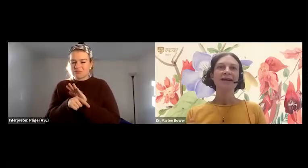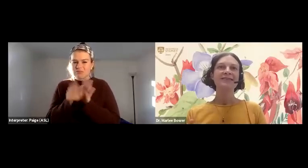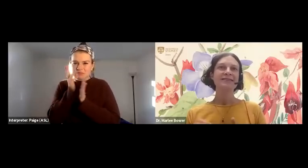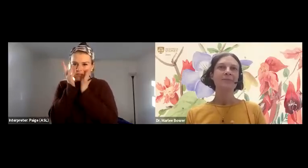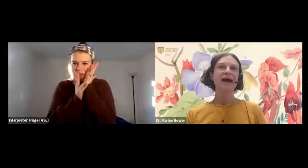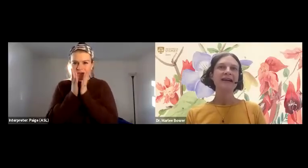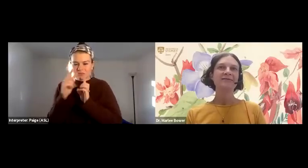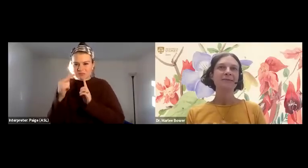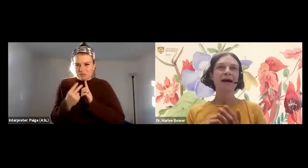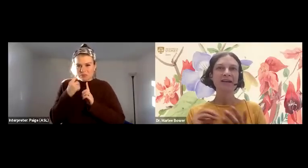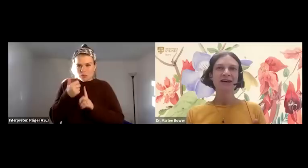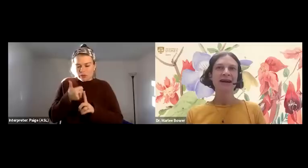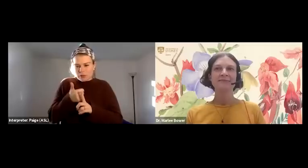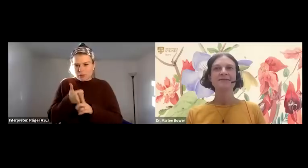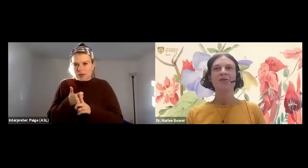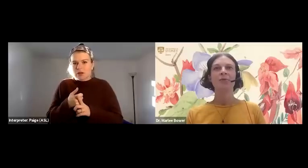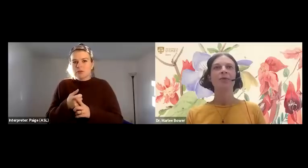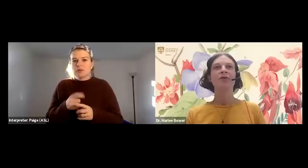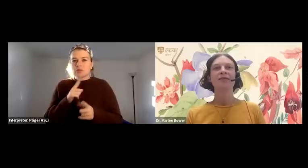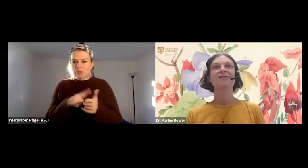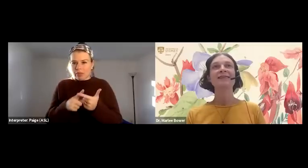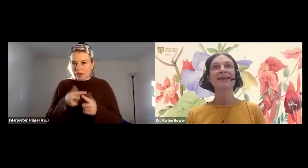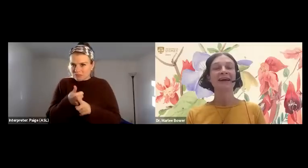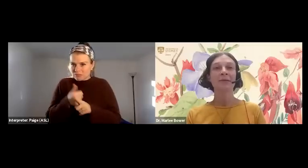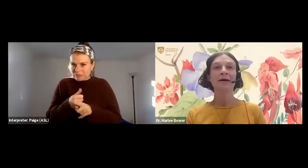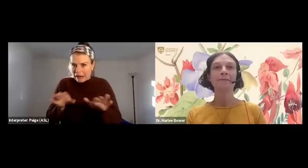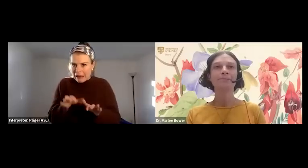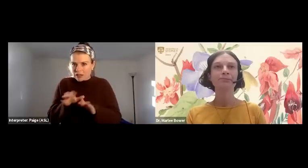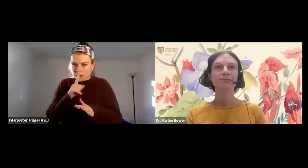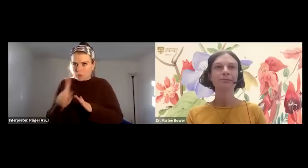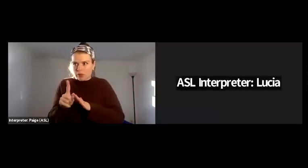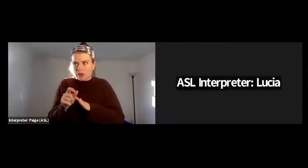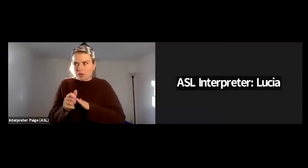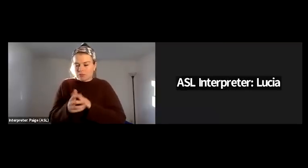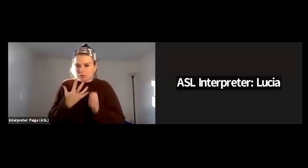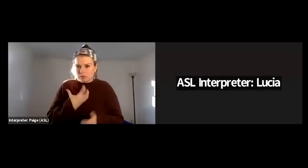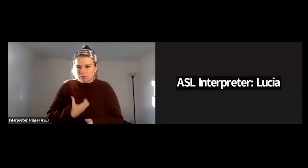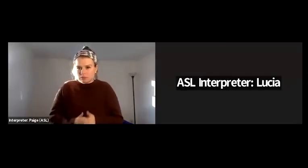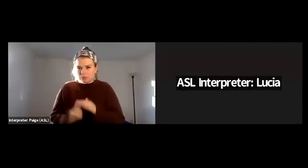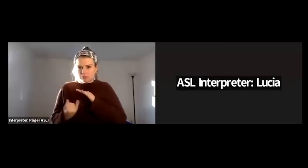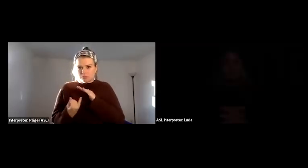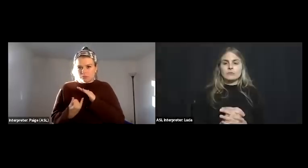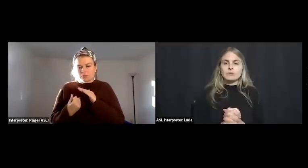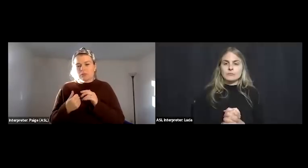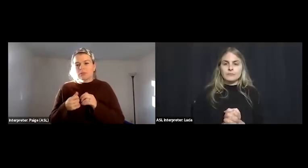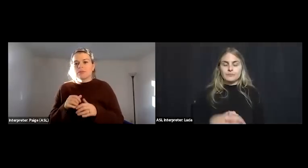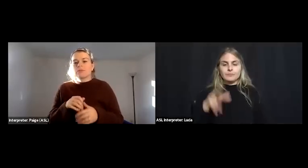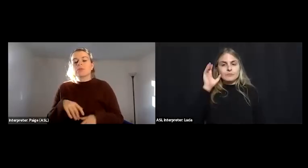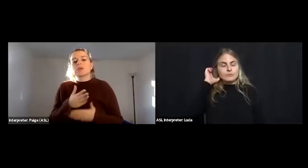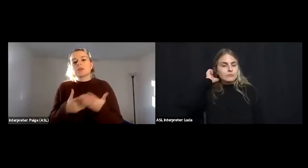lo que llevó a algunos a marginarse activamente de aquellos que realmente les importaban. Algunos describieron aislarse